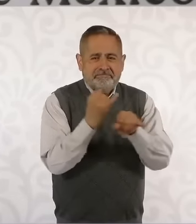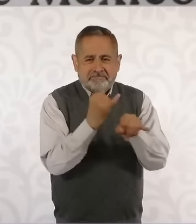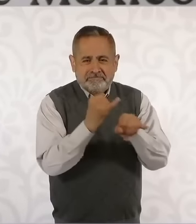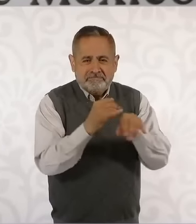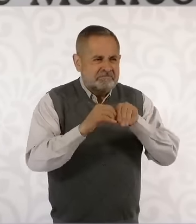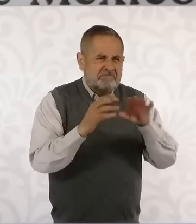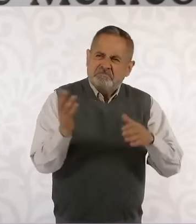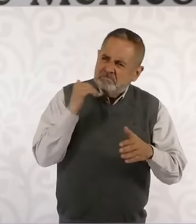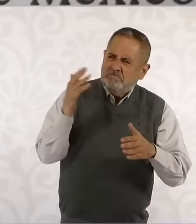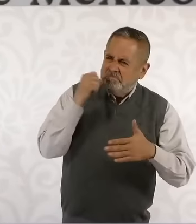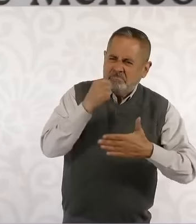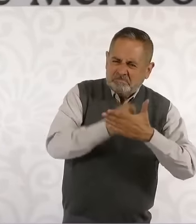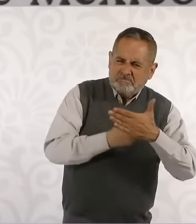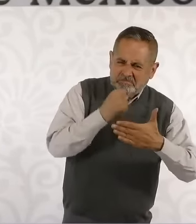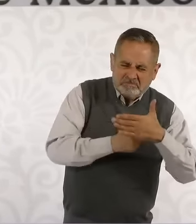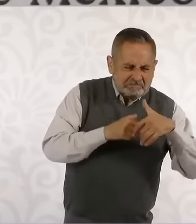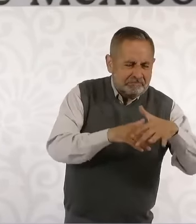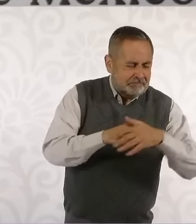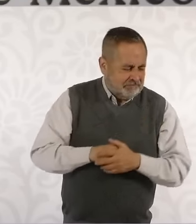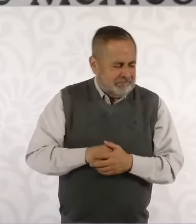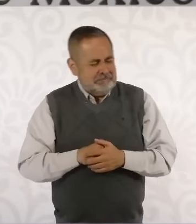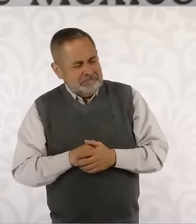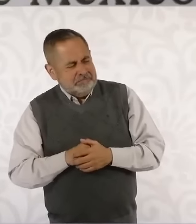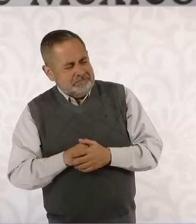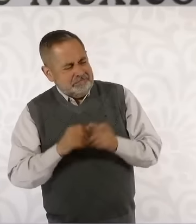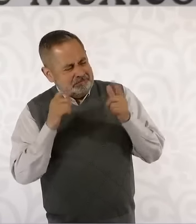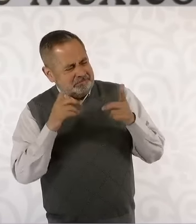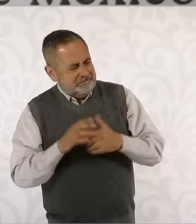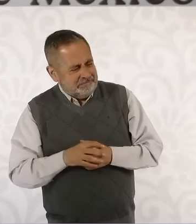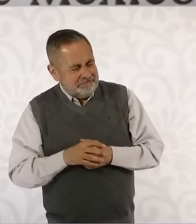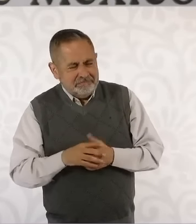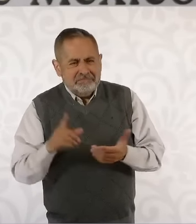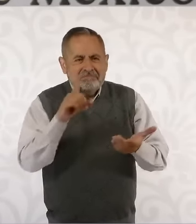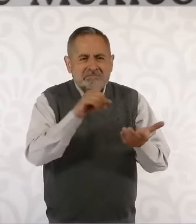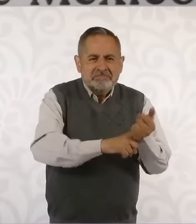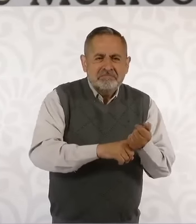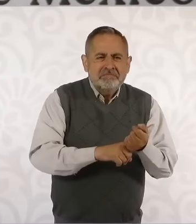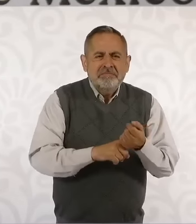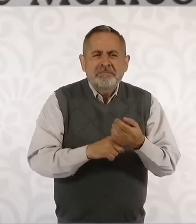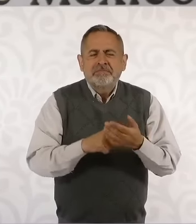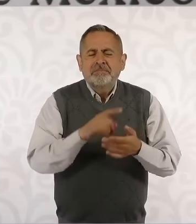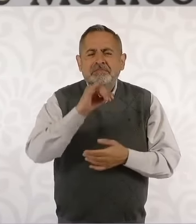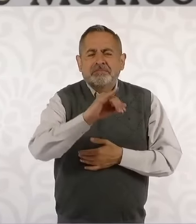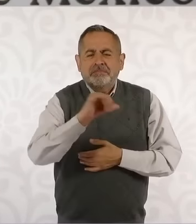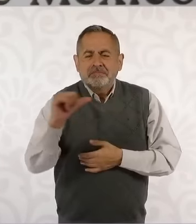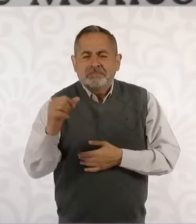atención, voy a ponerlo así, llama la atención que está lleno de inteligencia artificial, cuentas que